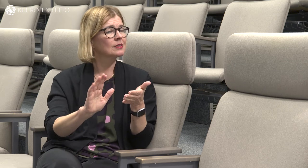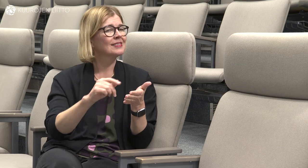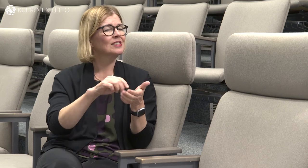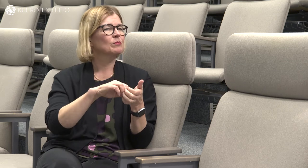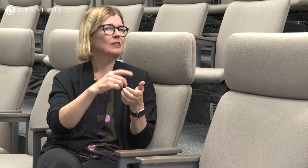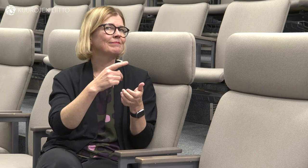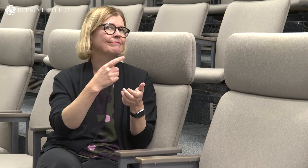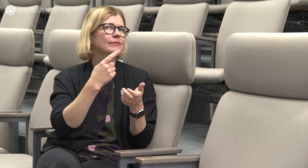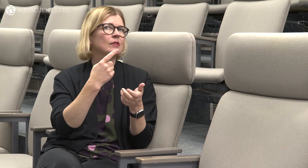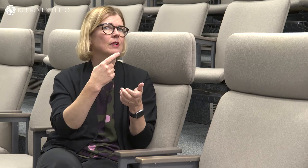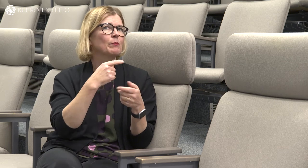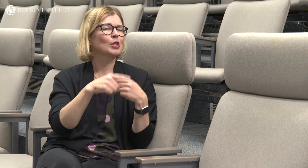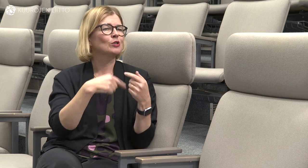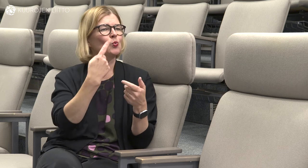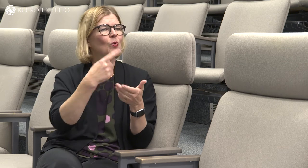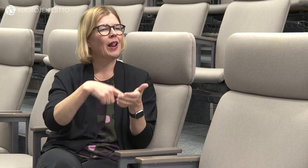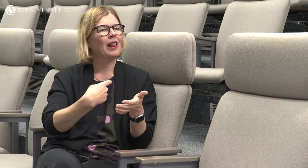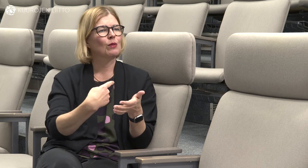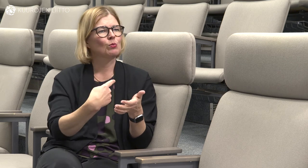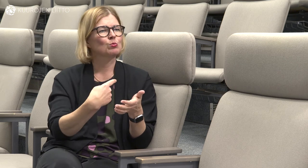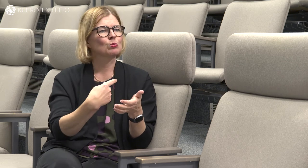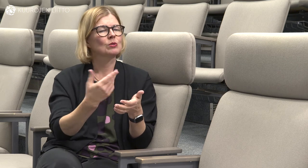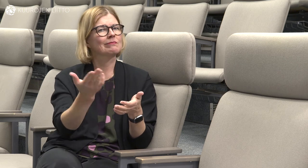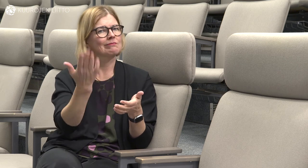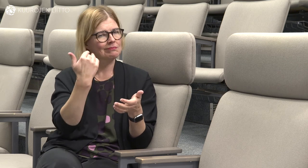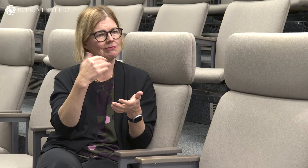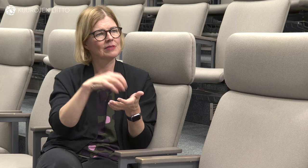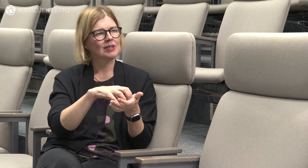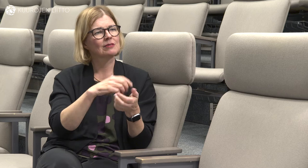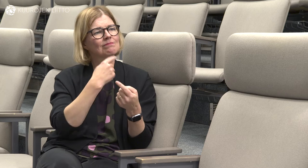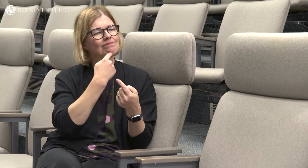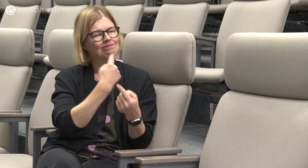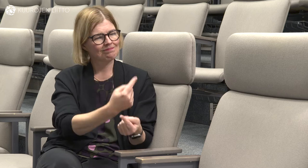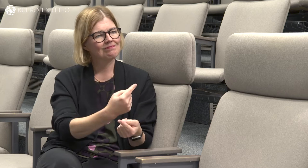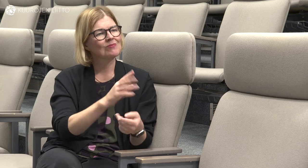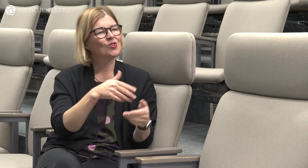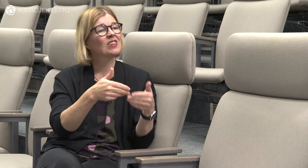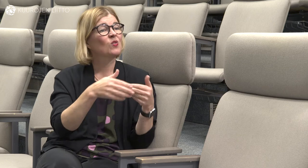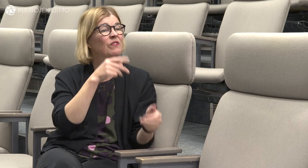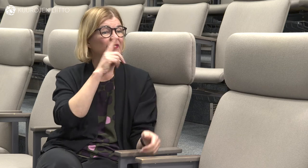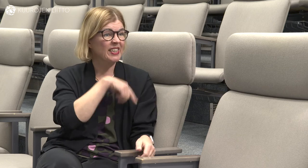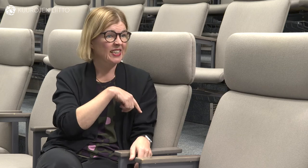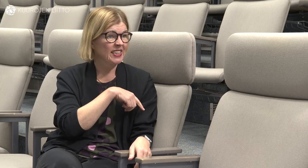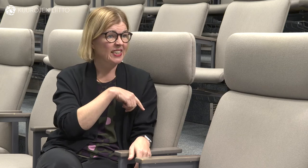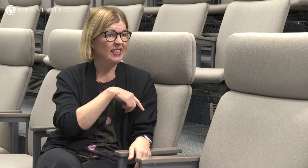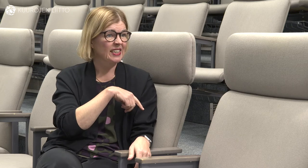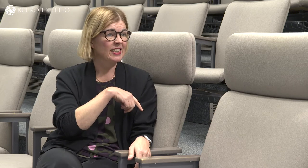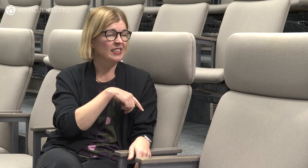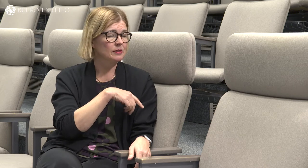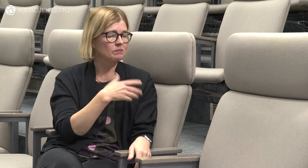Yksi prosessin keskeisistä vaatimuksista on se, - että valtio myöntää tekemänsä vääryydet.